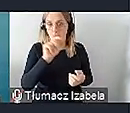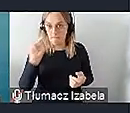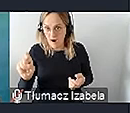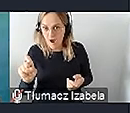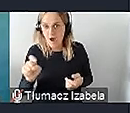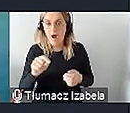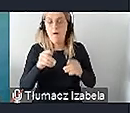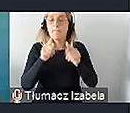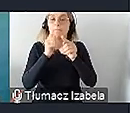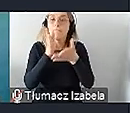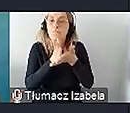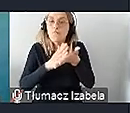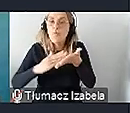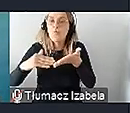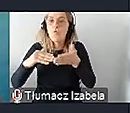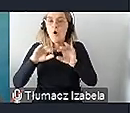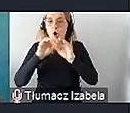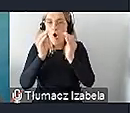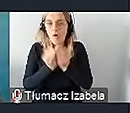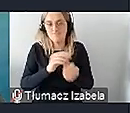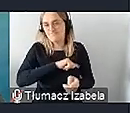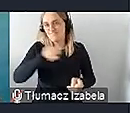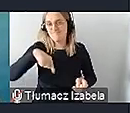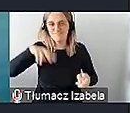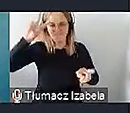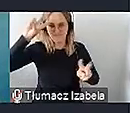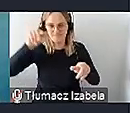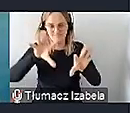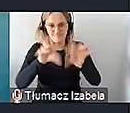to już wszyscy rozpoznamy tu i emocje,